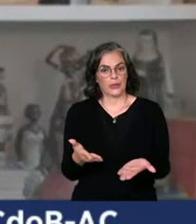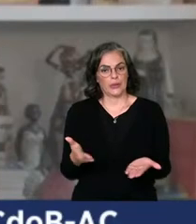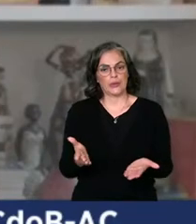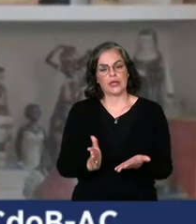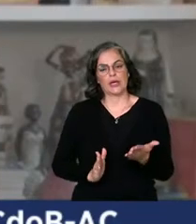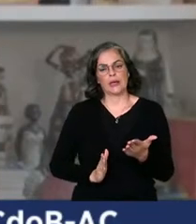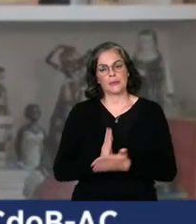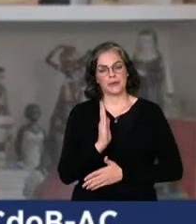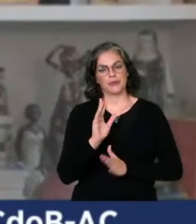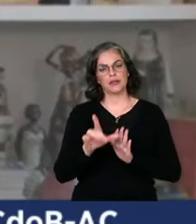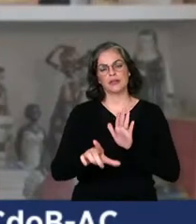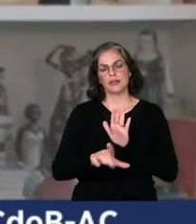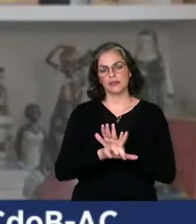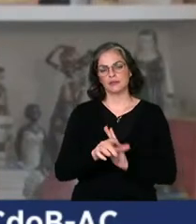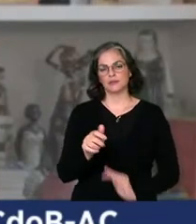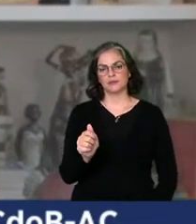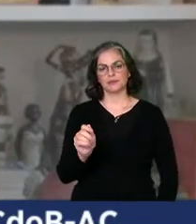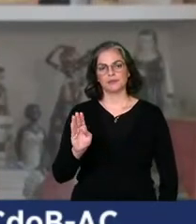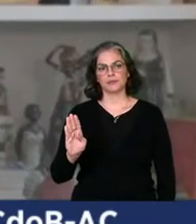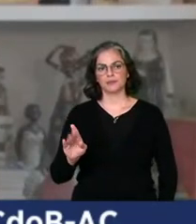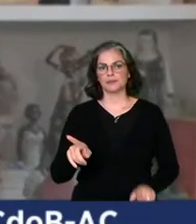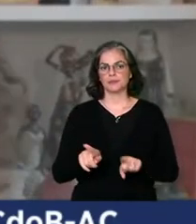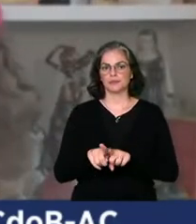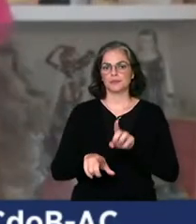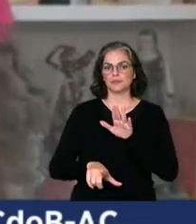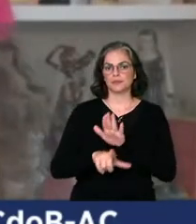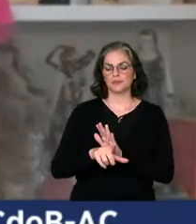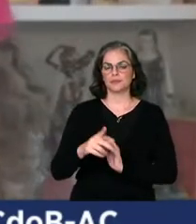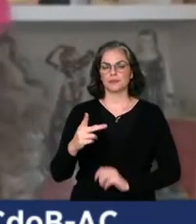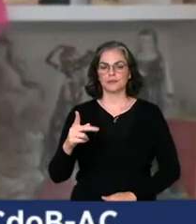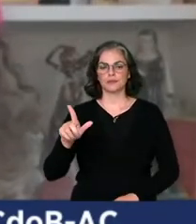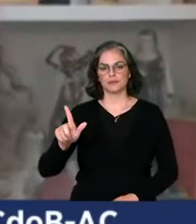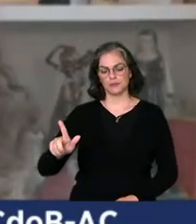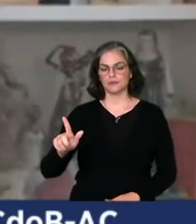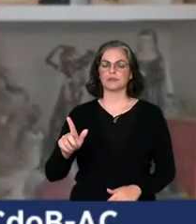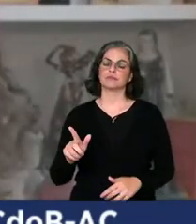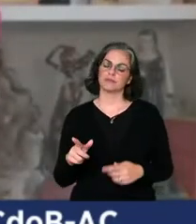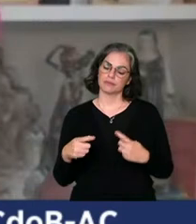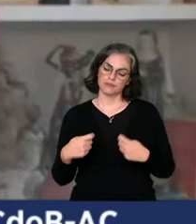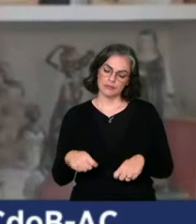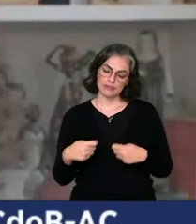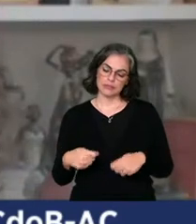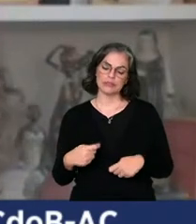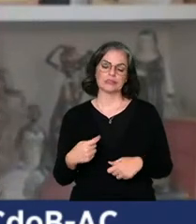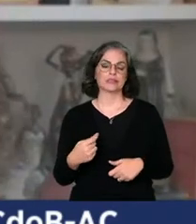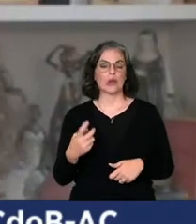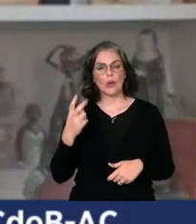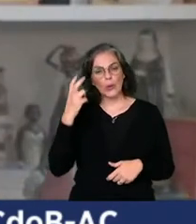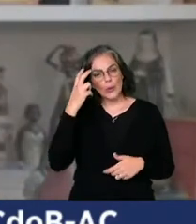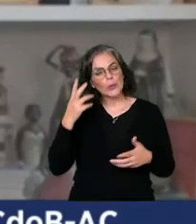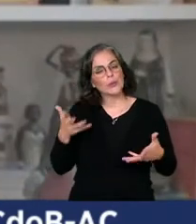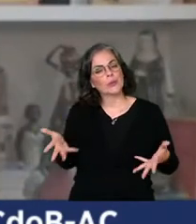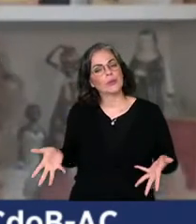QUE DE FATO A GENTE APROVE HOJE O LEI ALDIR BLANC E A LEI PAULO GUSTAVO PORQUE ISSO QUE PRECISAMOS, LEVAR A CULTURA